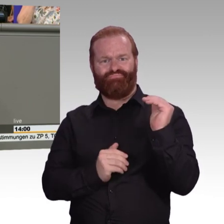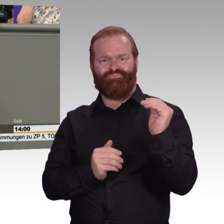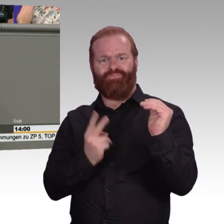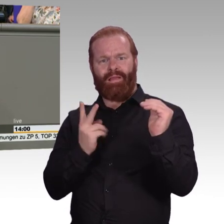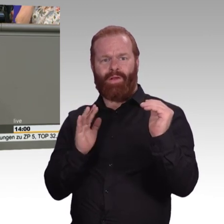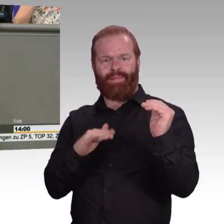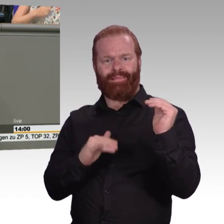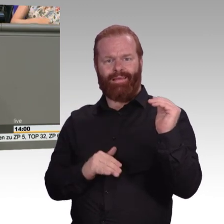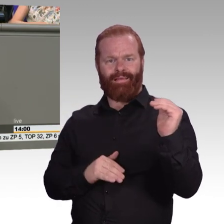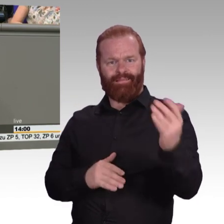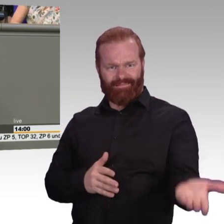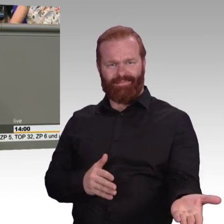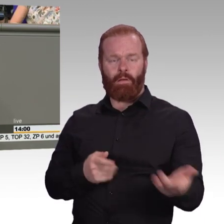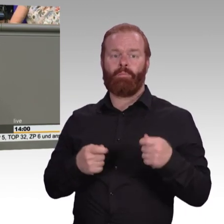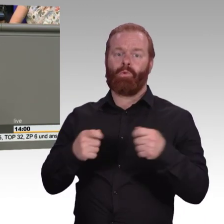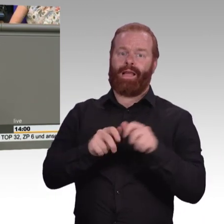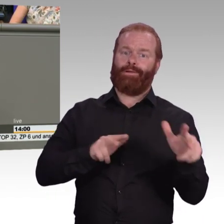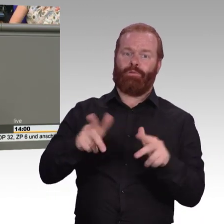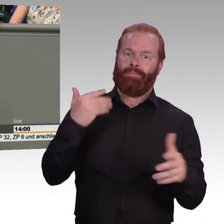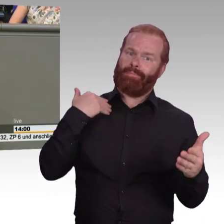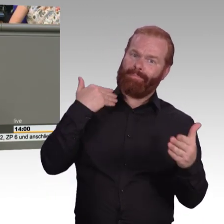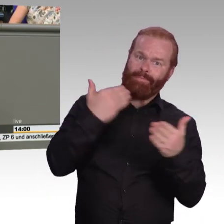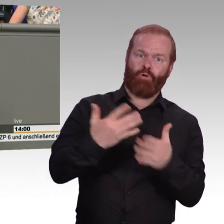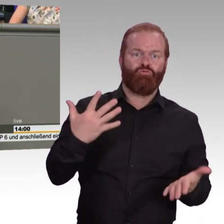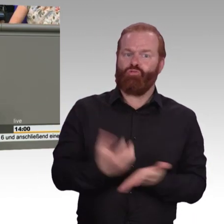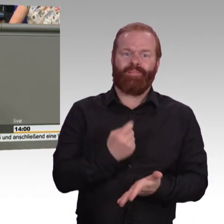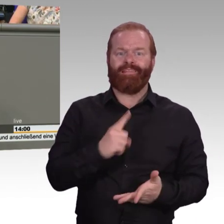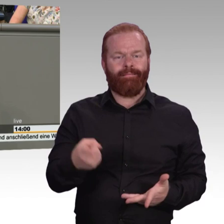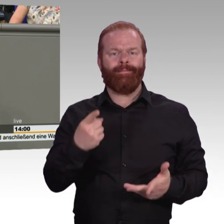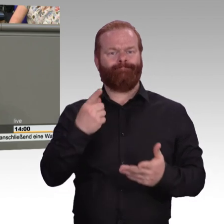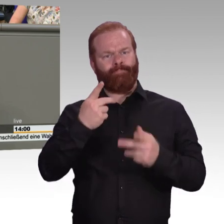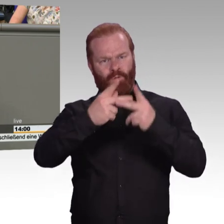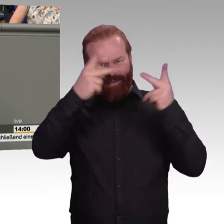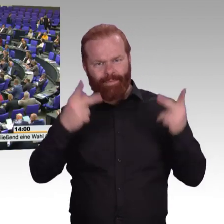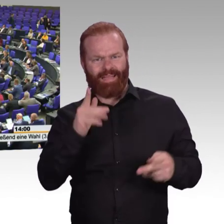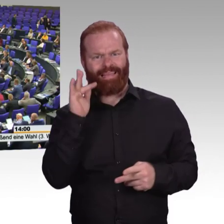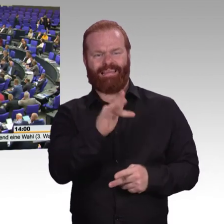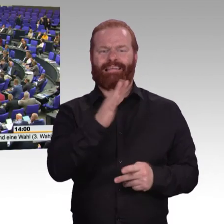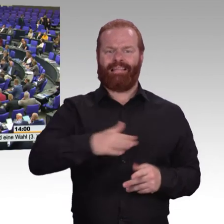von 5 Milliarden Euro, das ist eine Schande, meine Damen und Herren. (Beifall)